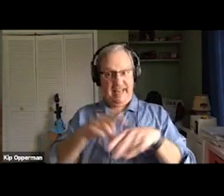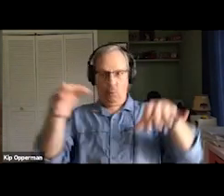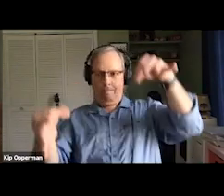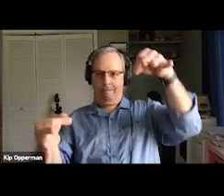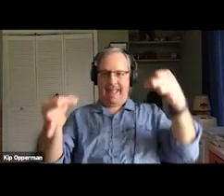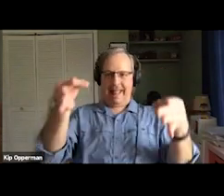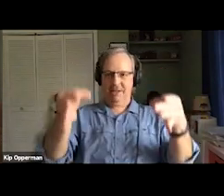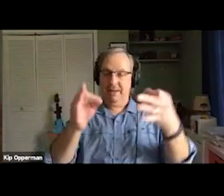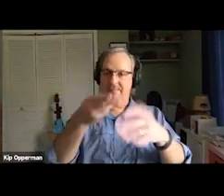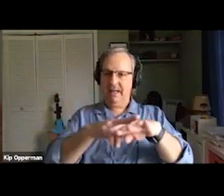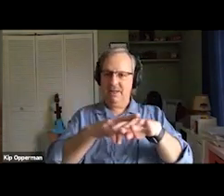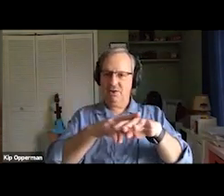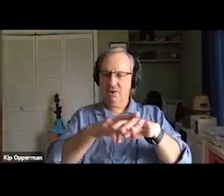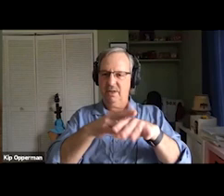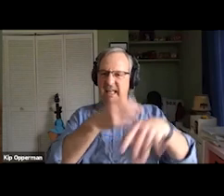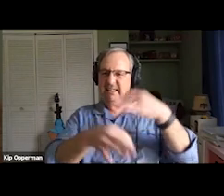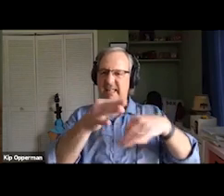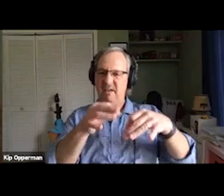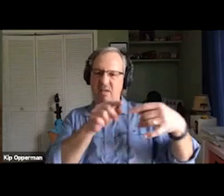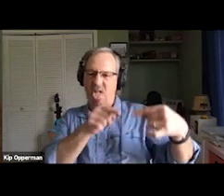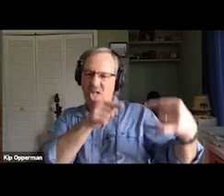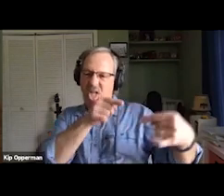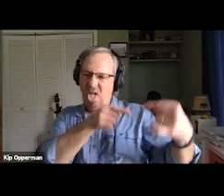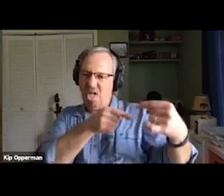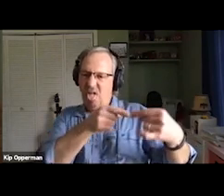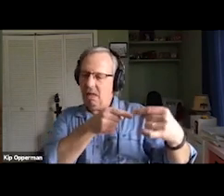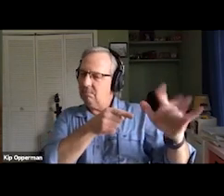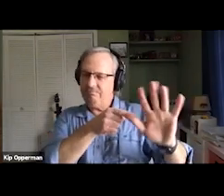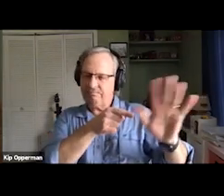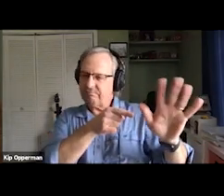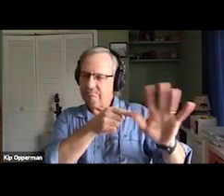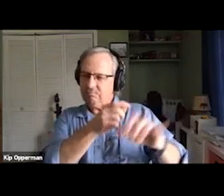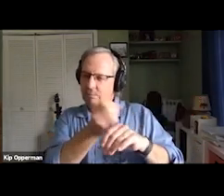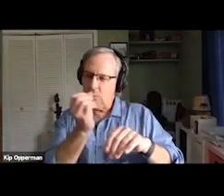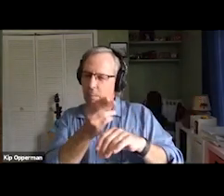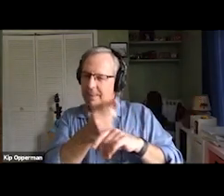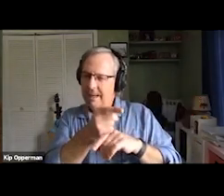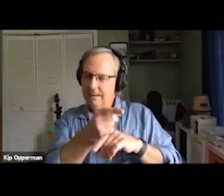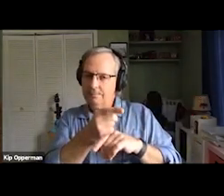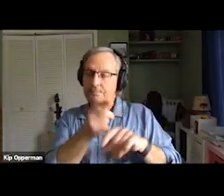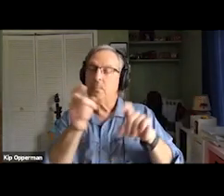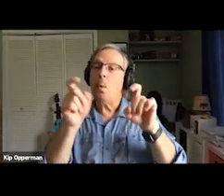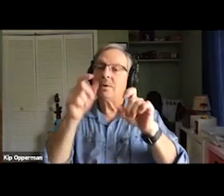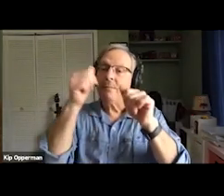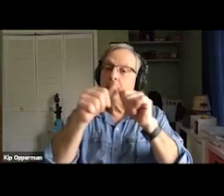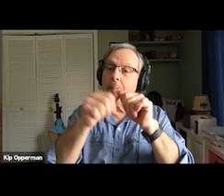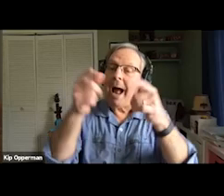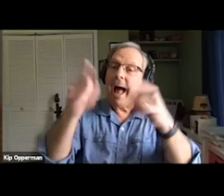y más como un adversario y un antagonista a vencer. También tenemos que ser estudiantes de historia. Hemos tenido pandemias a lo largo de la historia